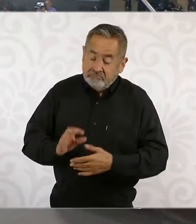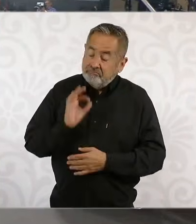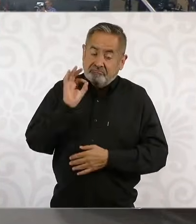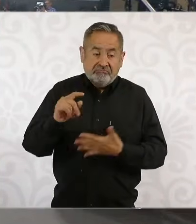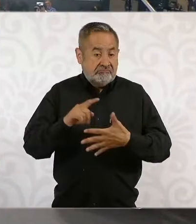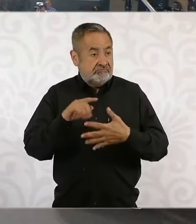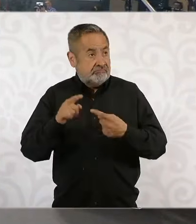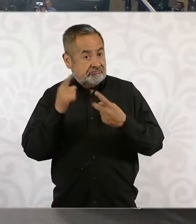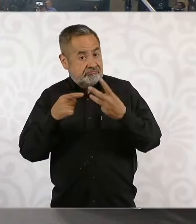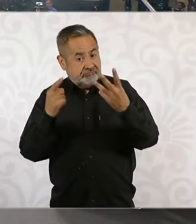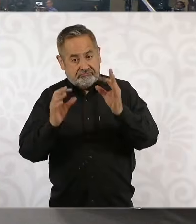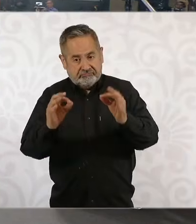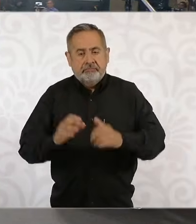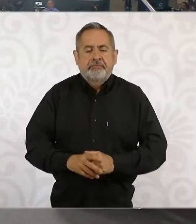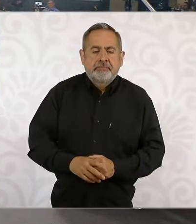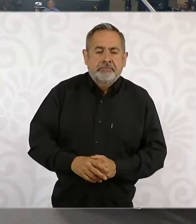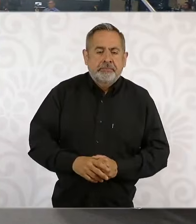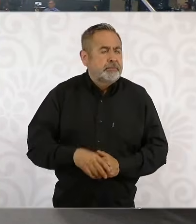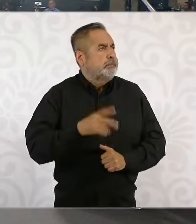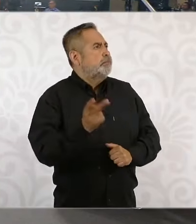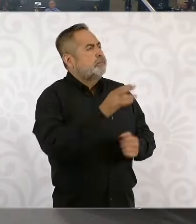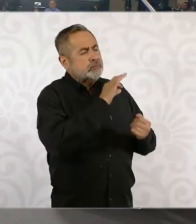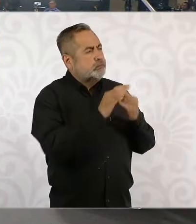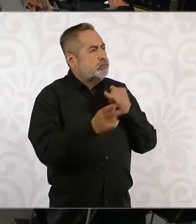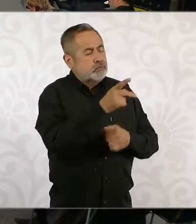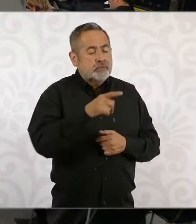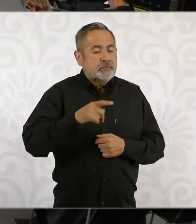con esta visita que realiza el secretario de Economía, Marcelo Ebrard en Canadá, junto con más